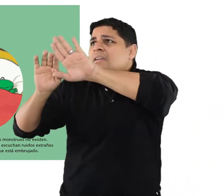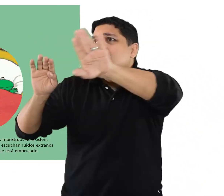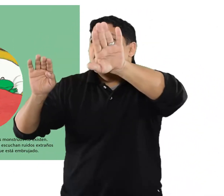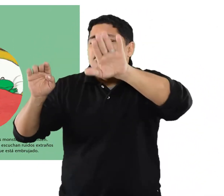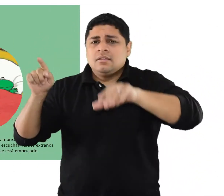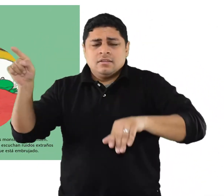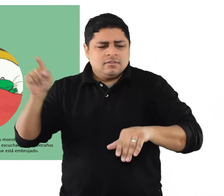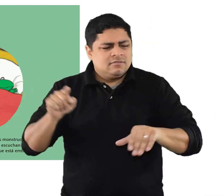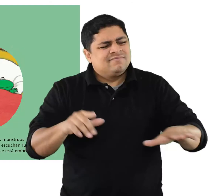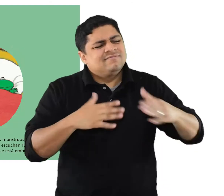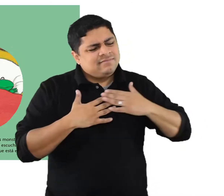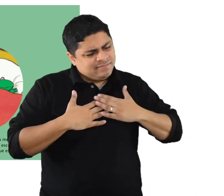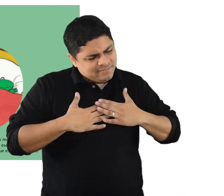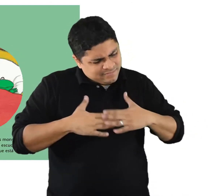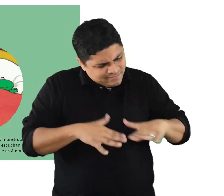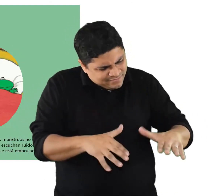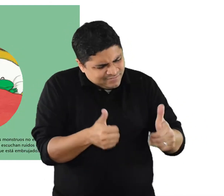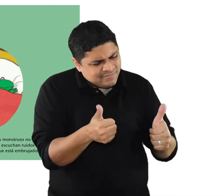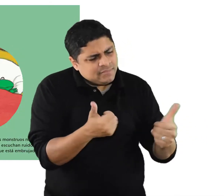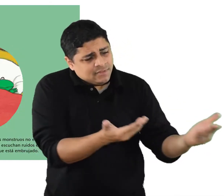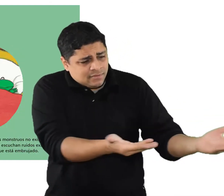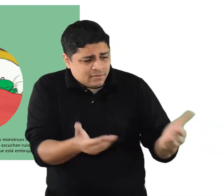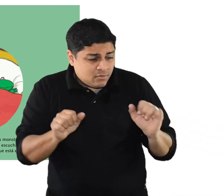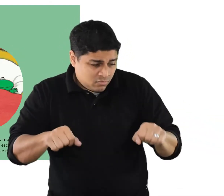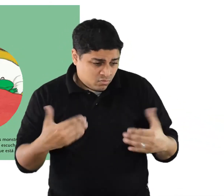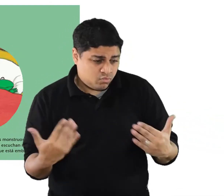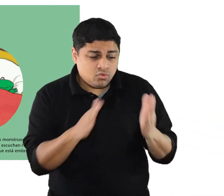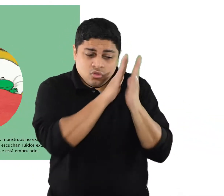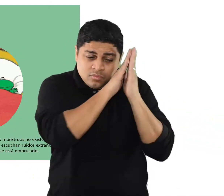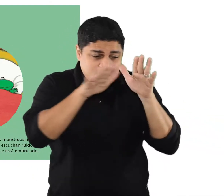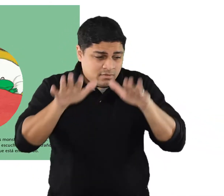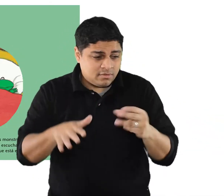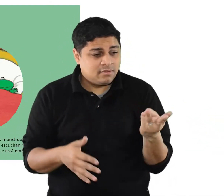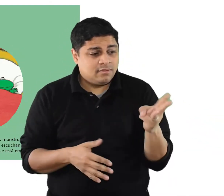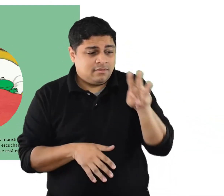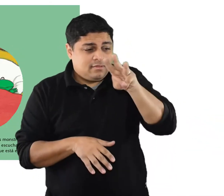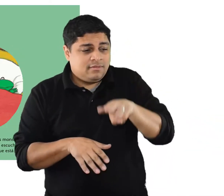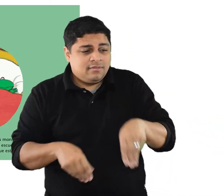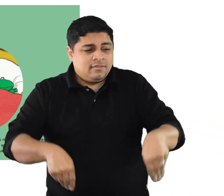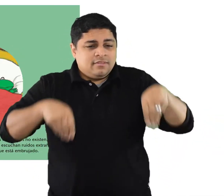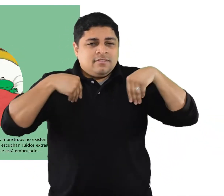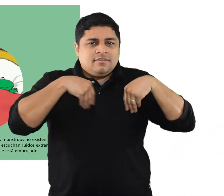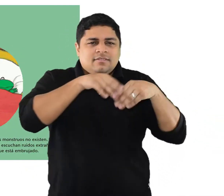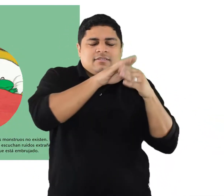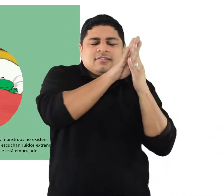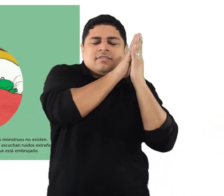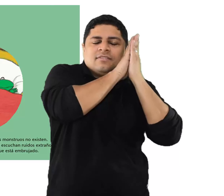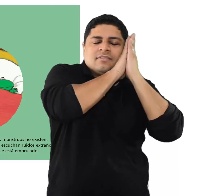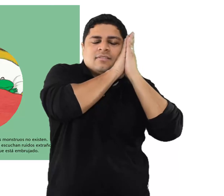hasta que abre, este les dice: "Tranquilícense y pasen además, pueden quedarse a dormir aquí". Por lo tanto, se acuestan los tres en la cama a dormir...